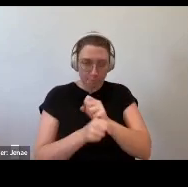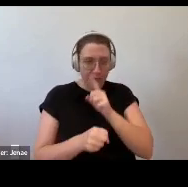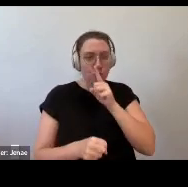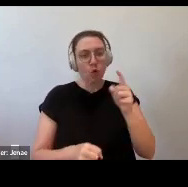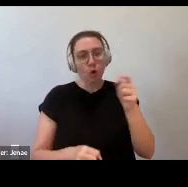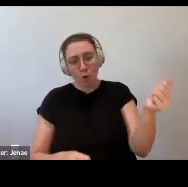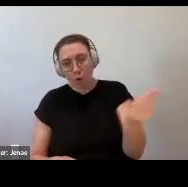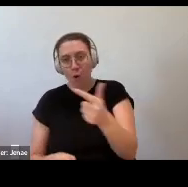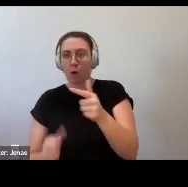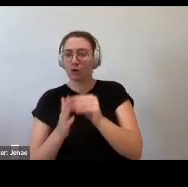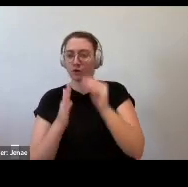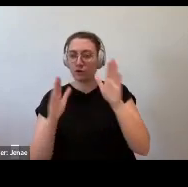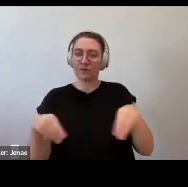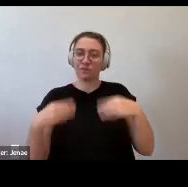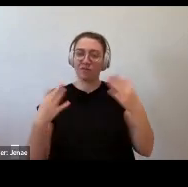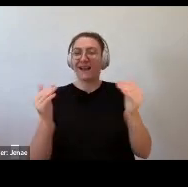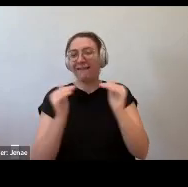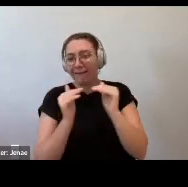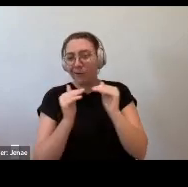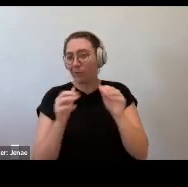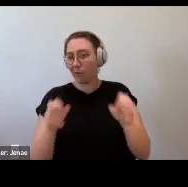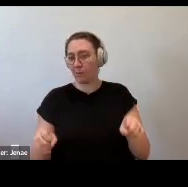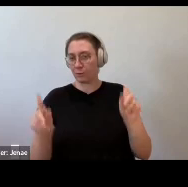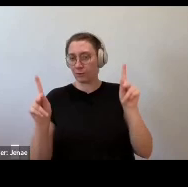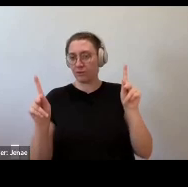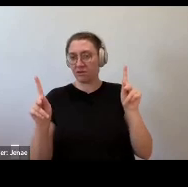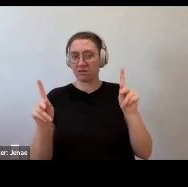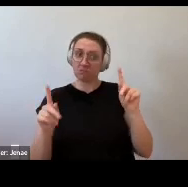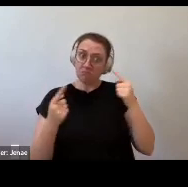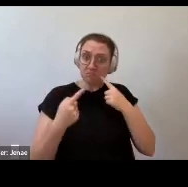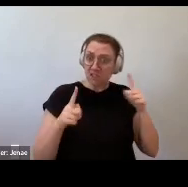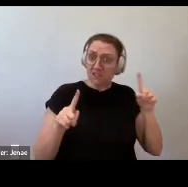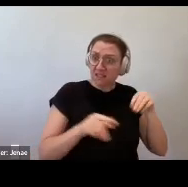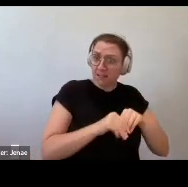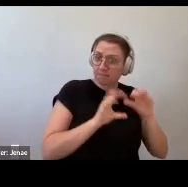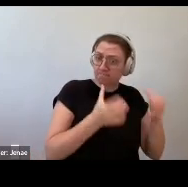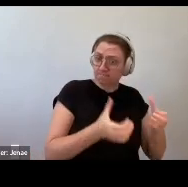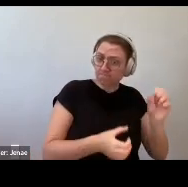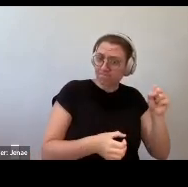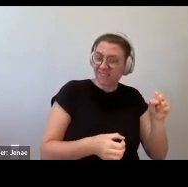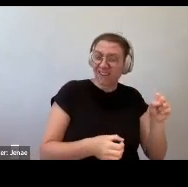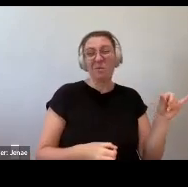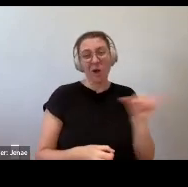tengan oportunidades equitativas no solo para tener éxito en el aula, sino también para estar mejor preparados